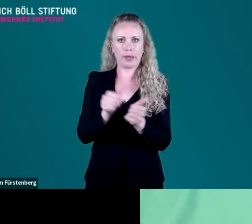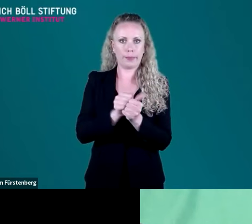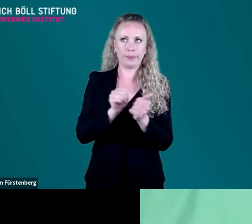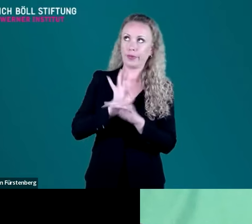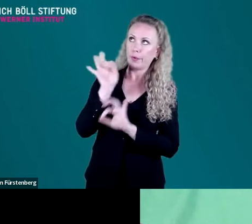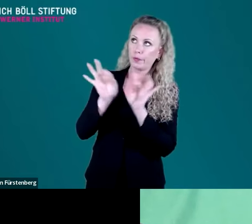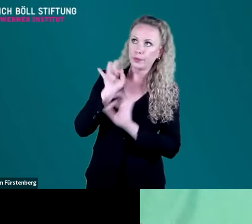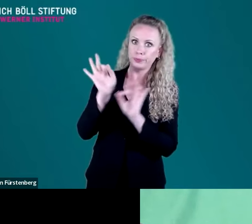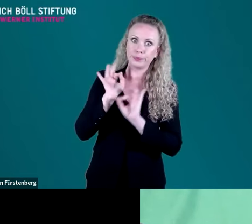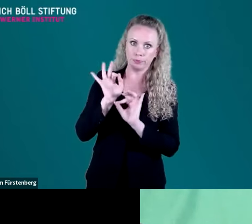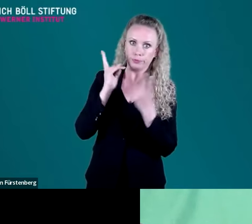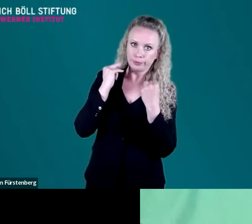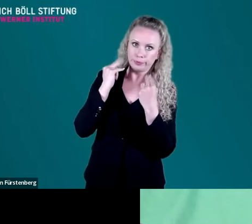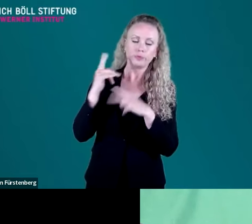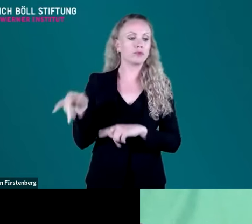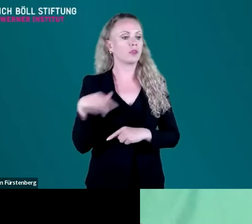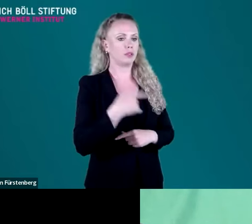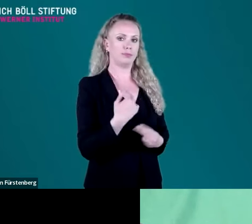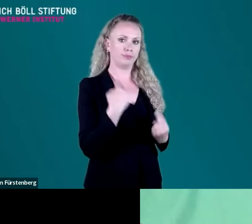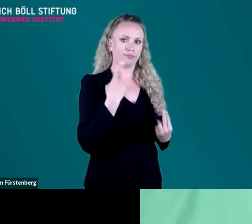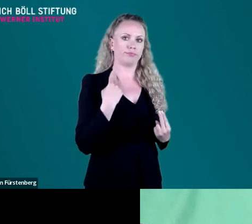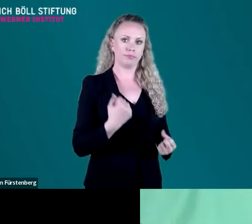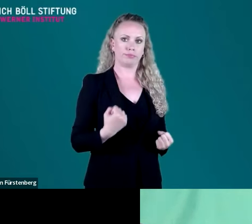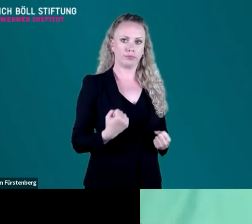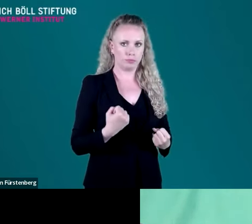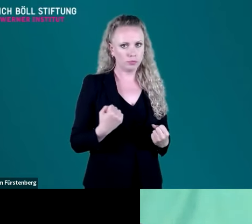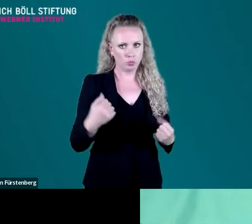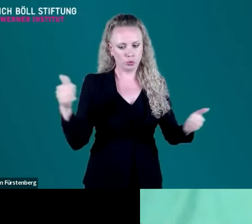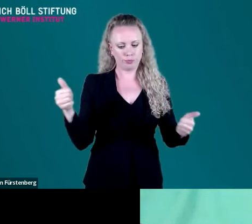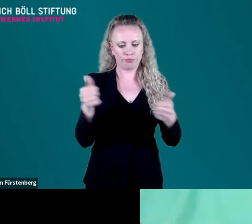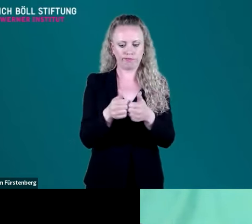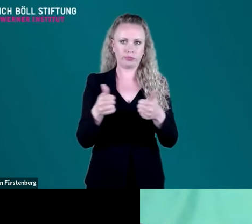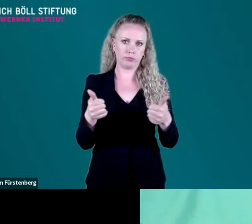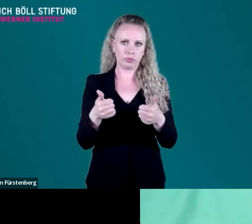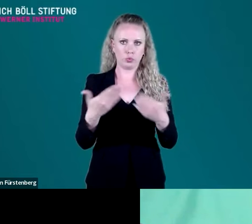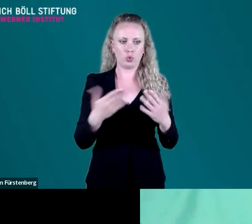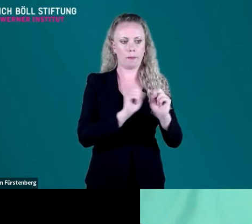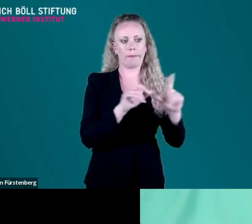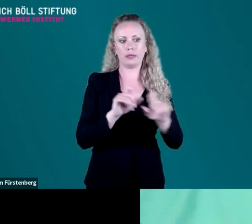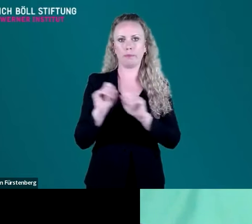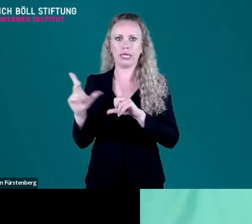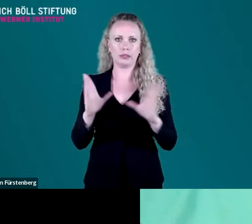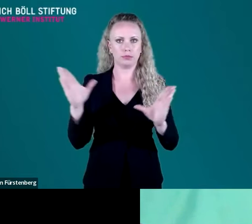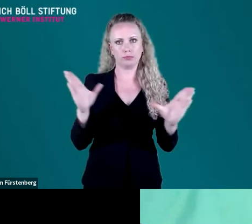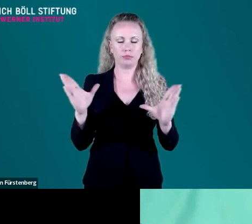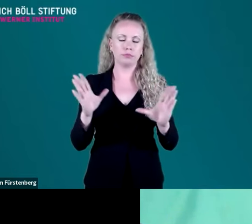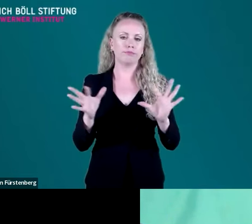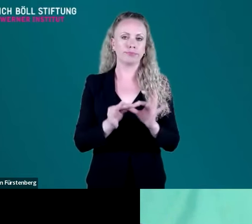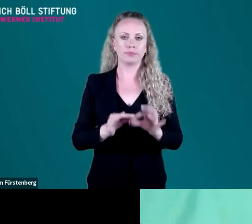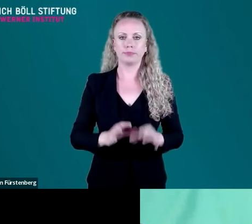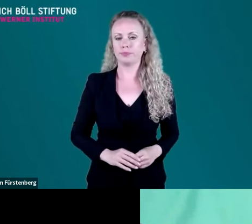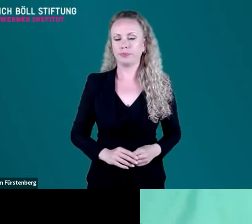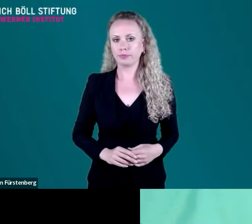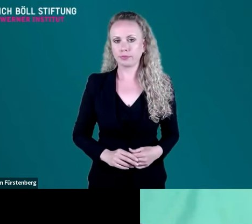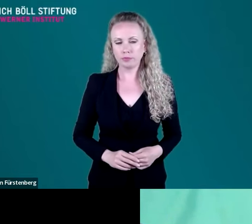Da müsste eigentlich nochmal genauer geschaut werden. Nochmal schwerpunktmäßig, nochmal stärker dann auch geschaut werden.